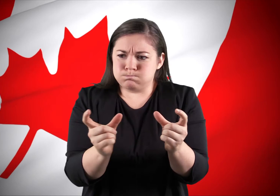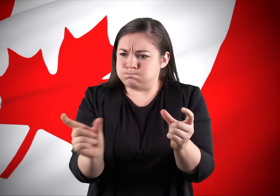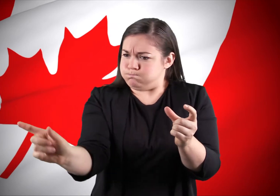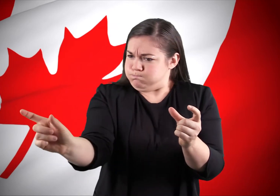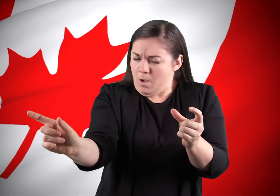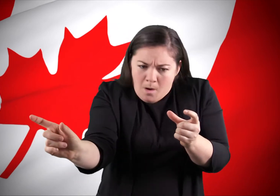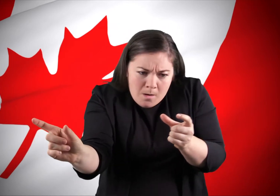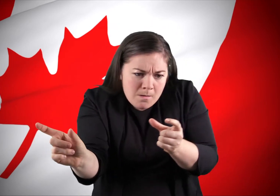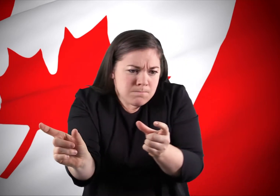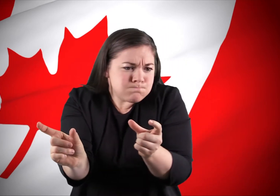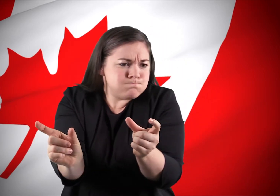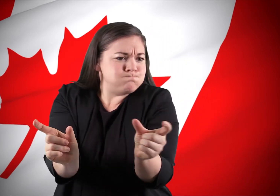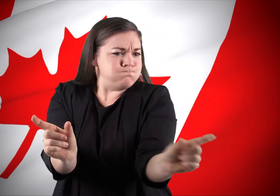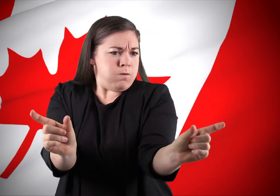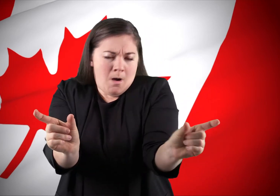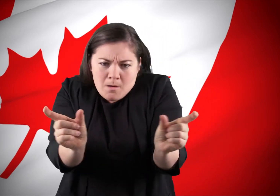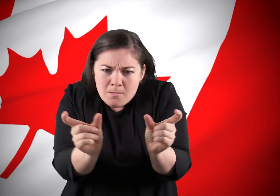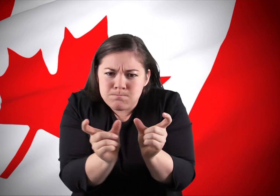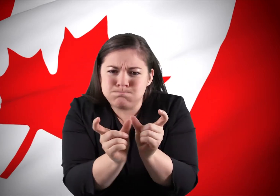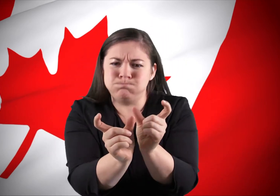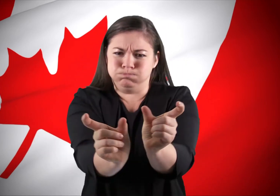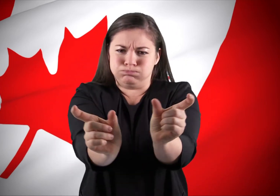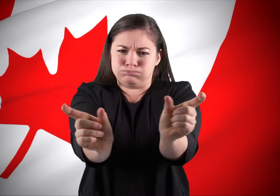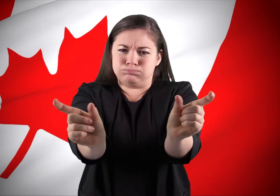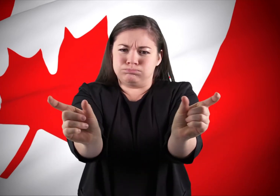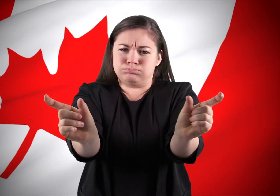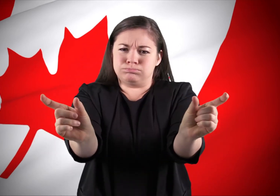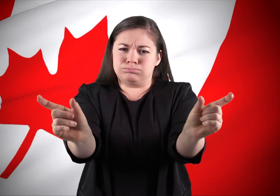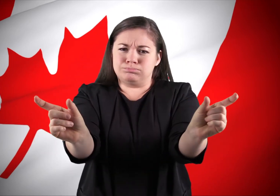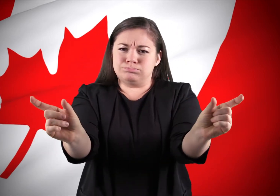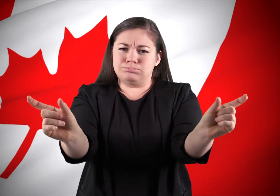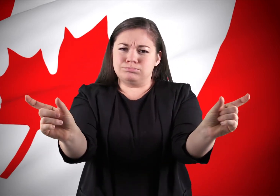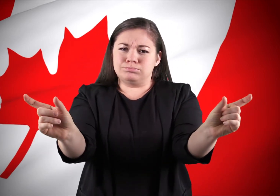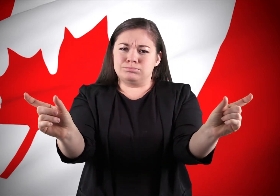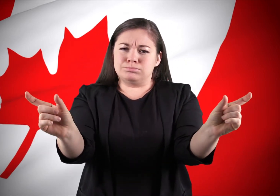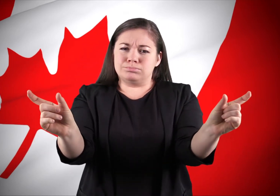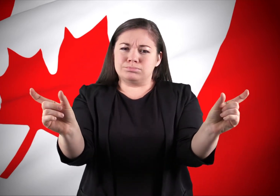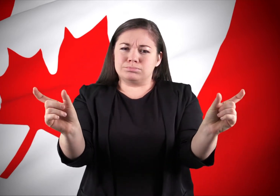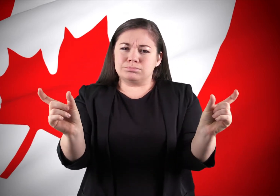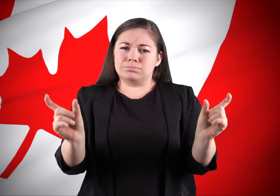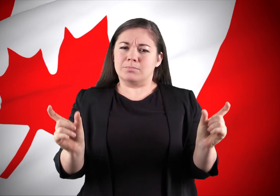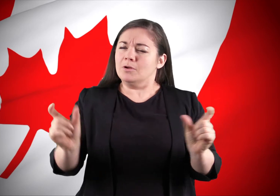Il sait porter la croix!